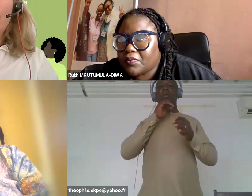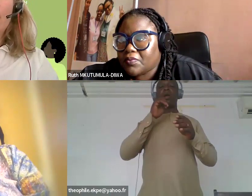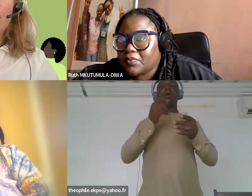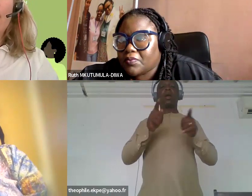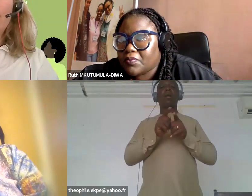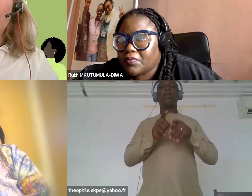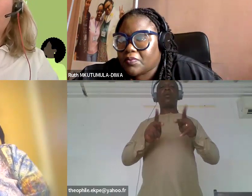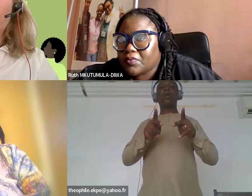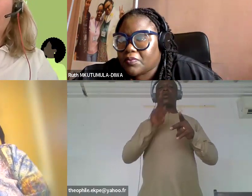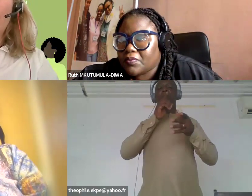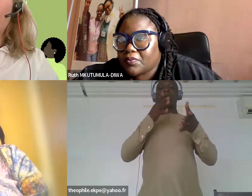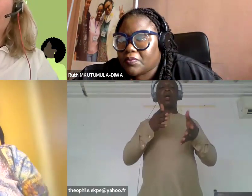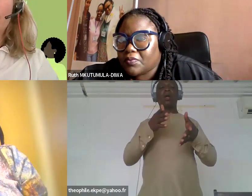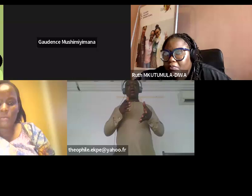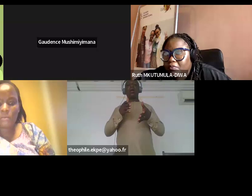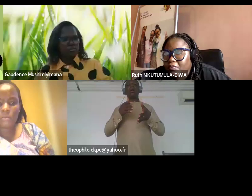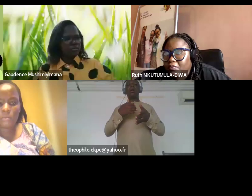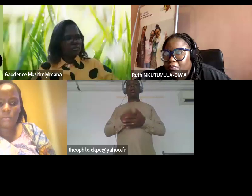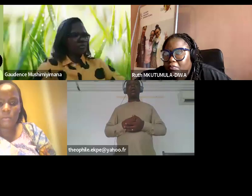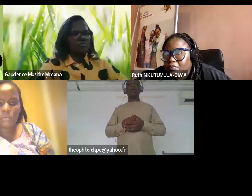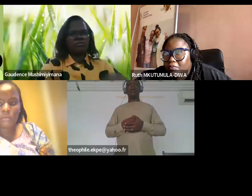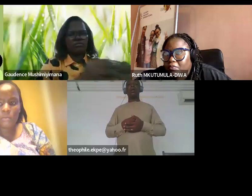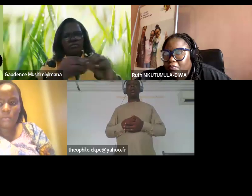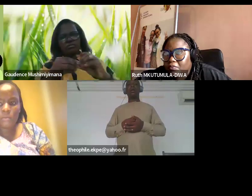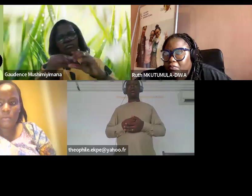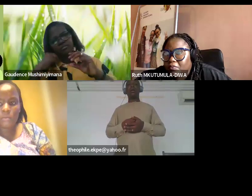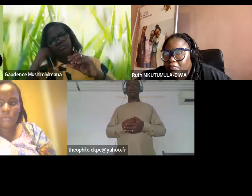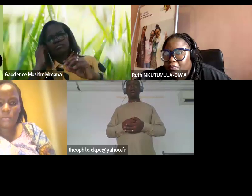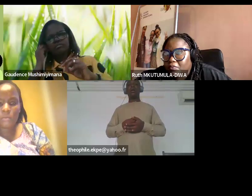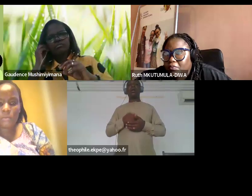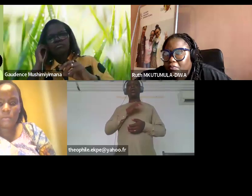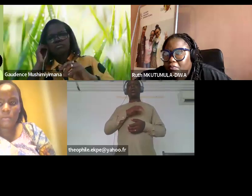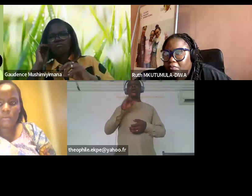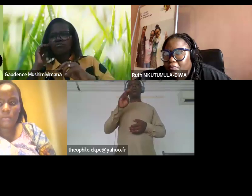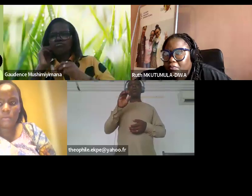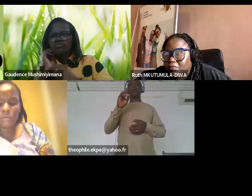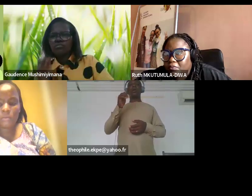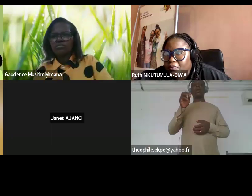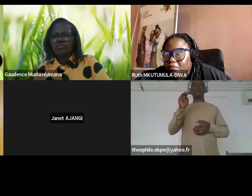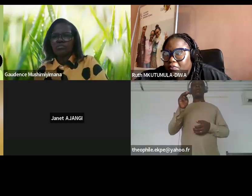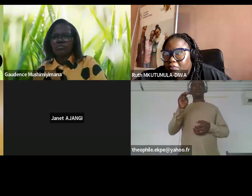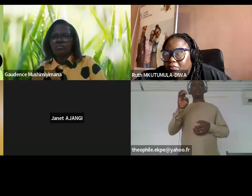diata grand frère cher Mohamed cher Mohamed Lamine est-ce que tu peux s'il